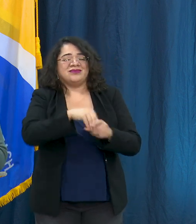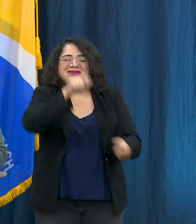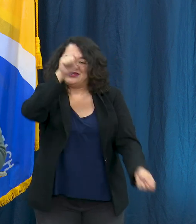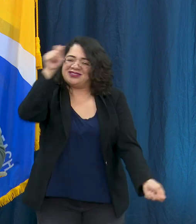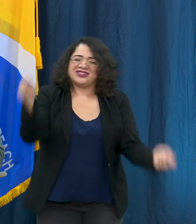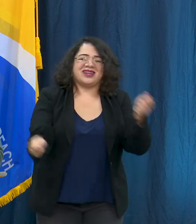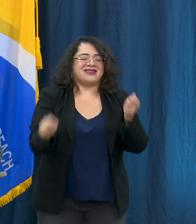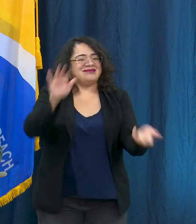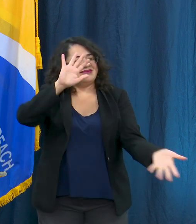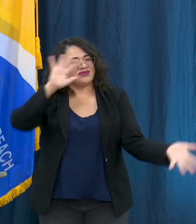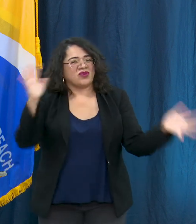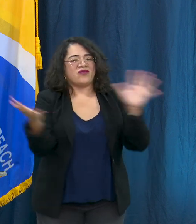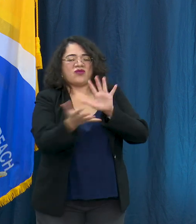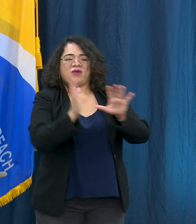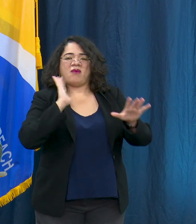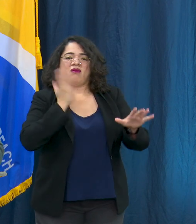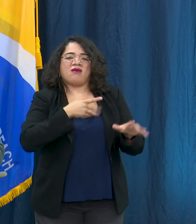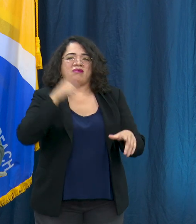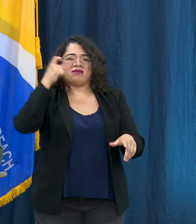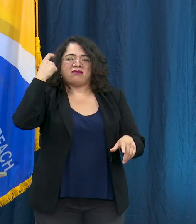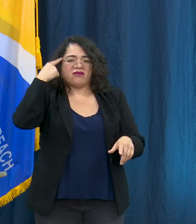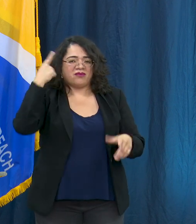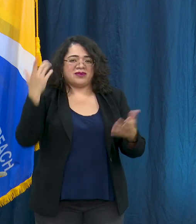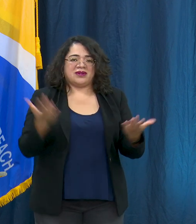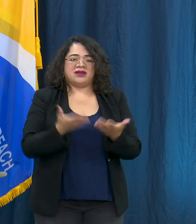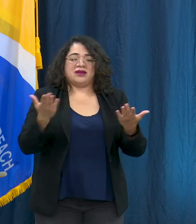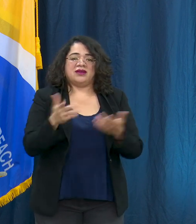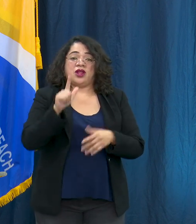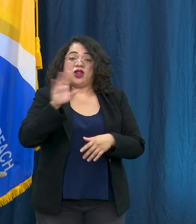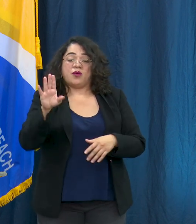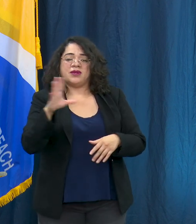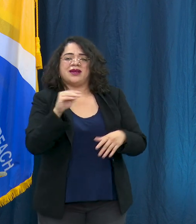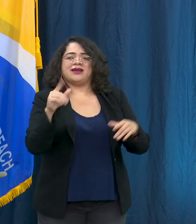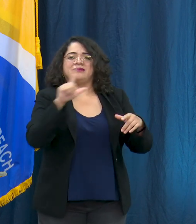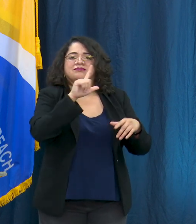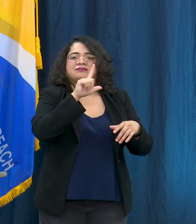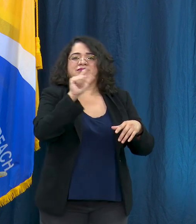también por último queremos tambien Felicita todos los que es tan Grande o